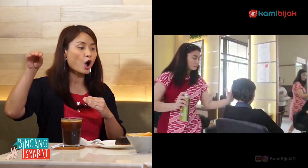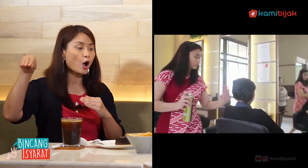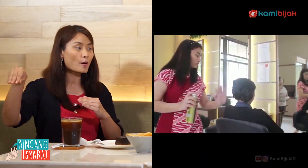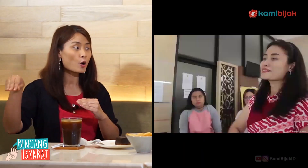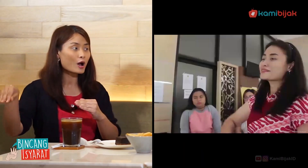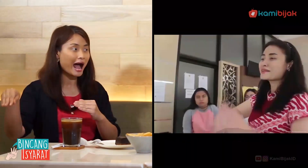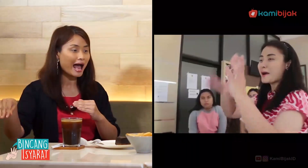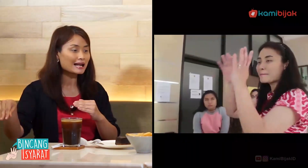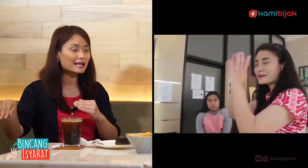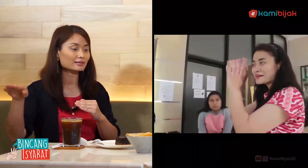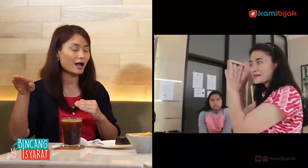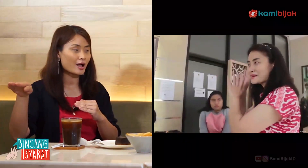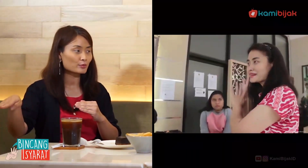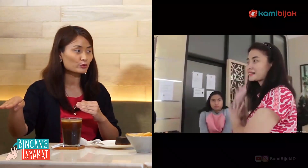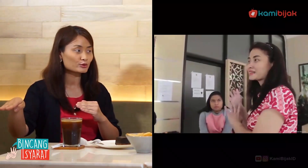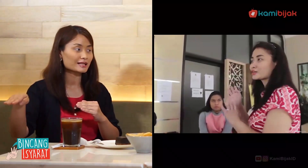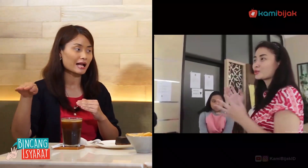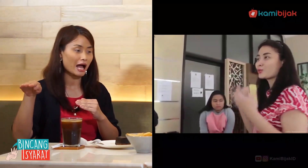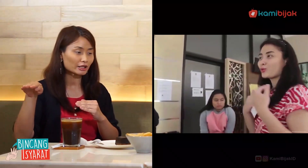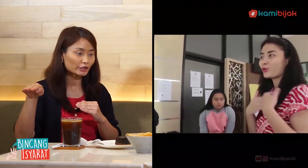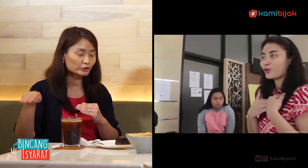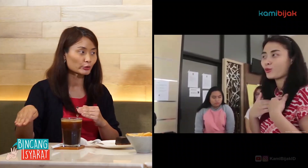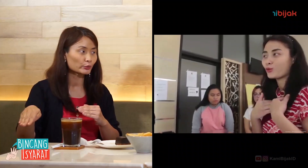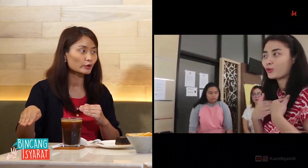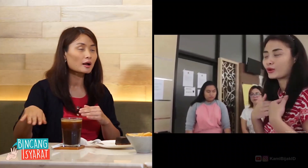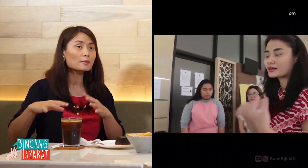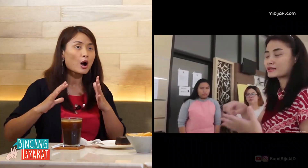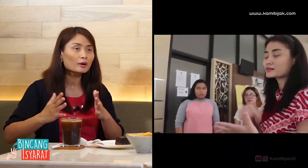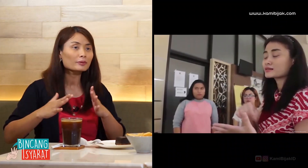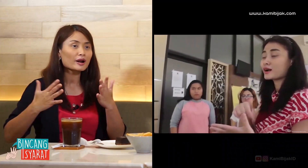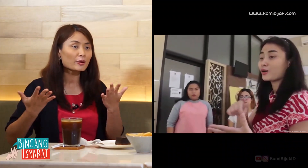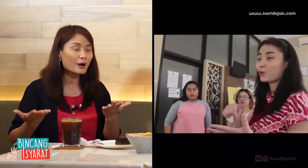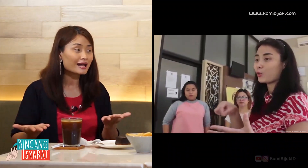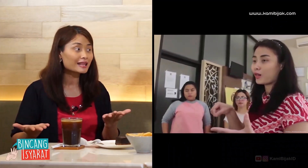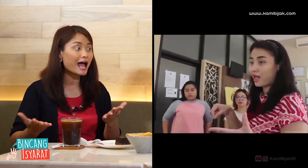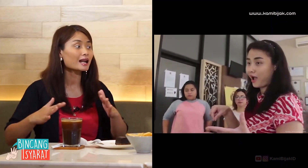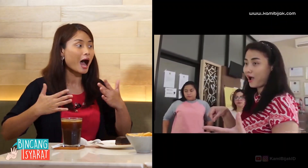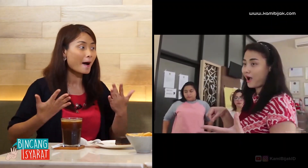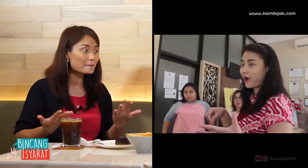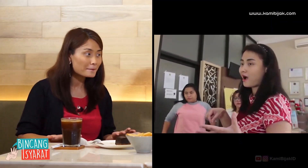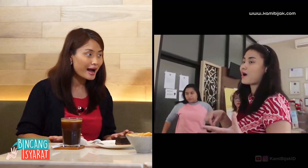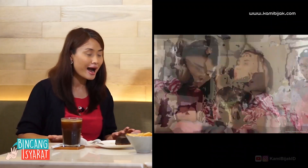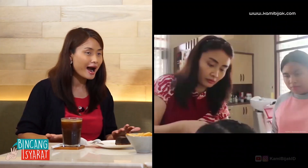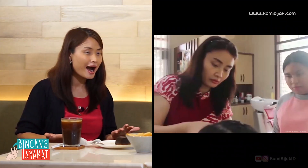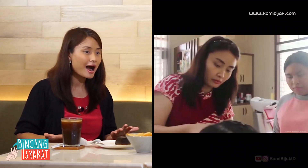apa yang tamu dengar katakan kepada saya, seperti mau perawatan apa.